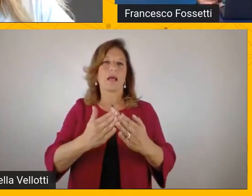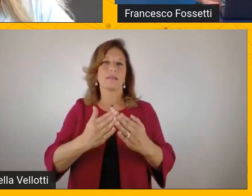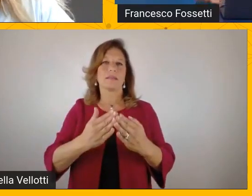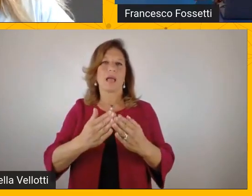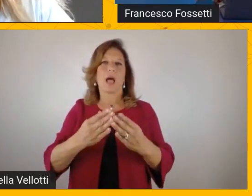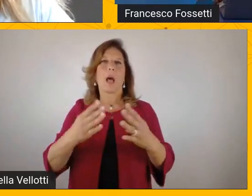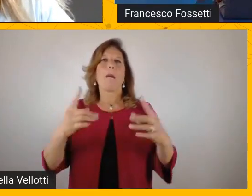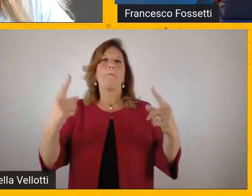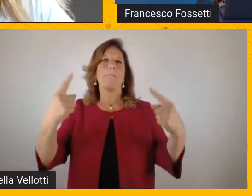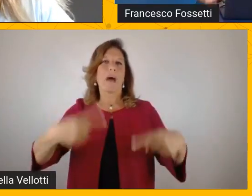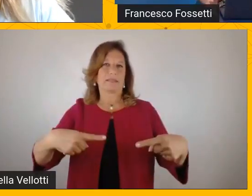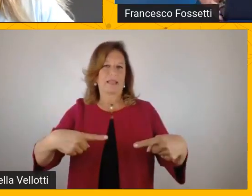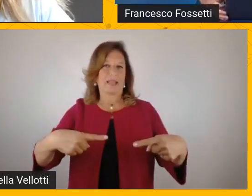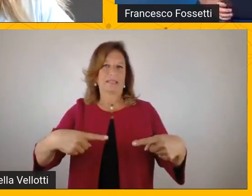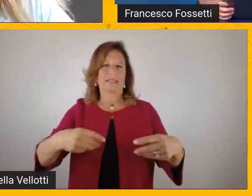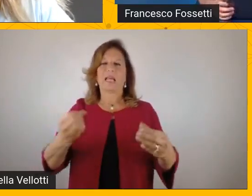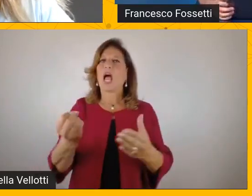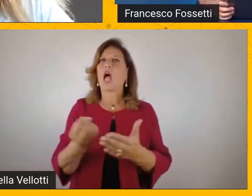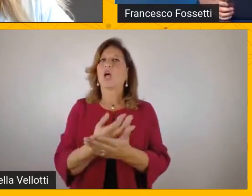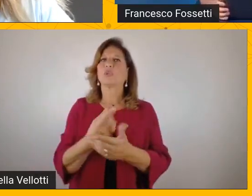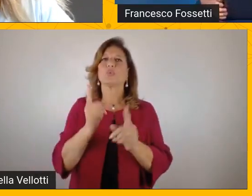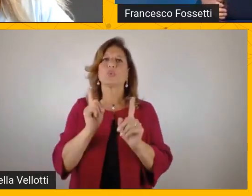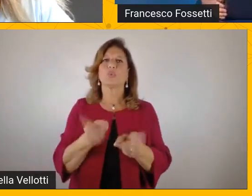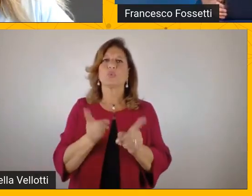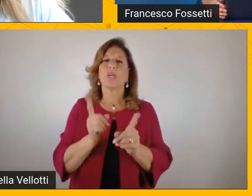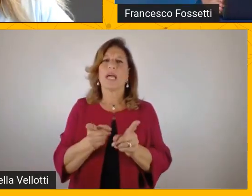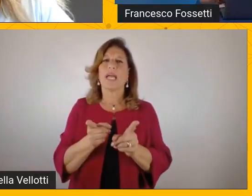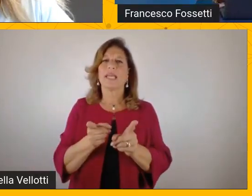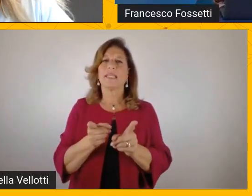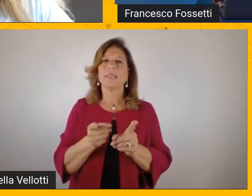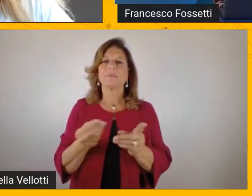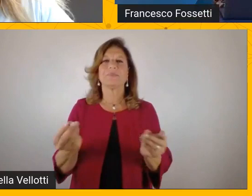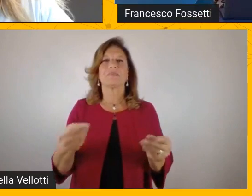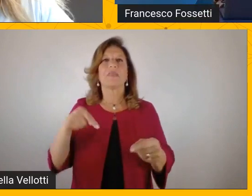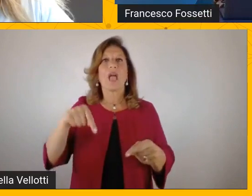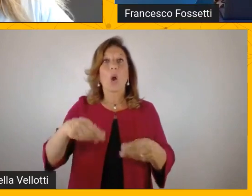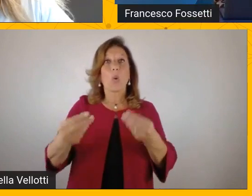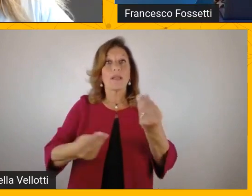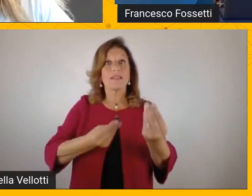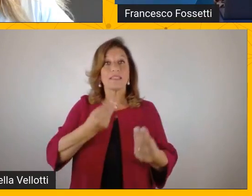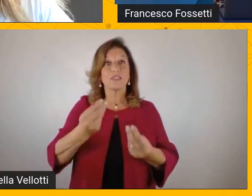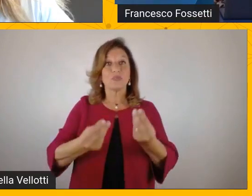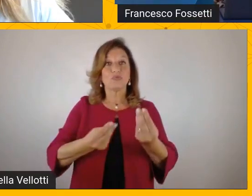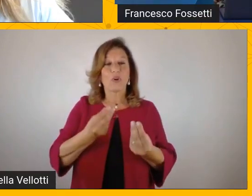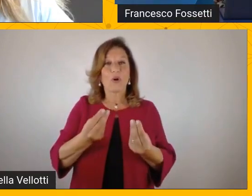uhm pass battaglia. Che cosa